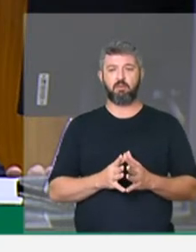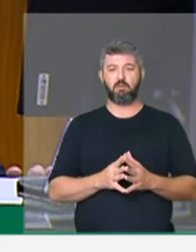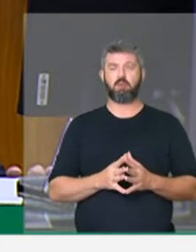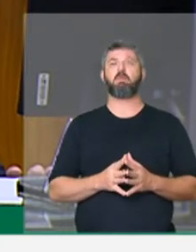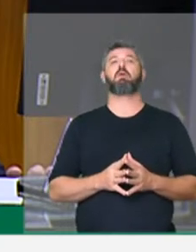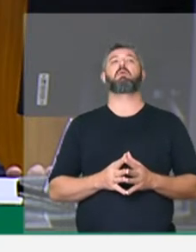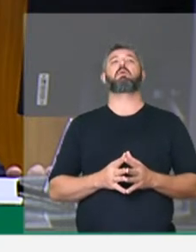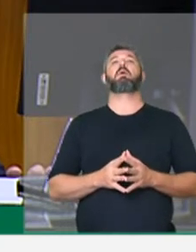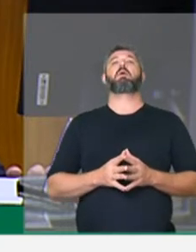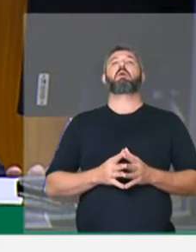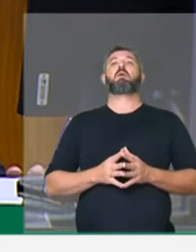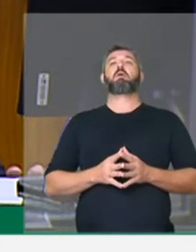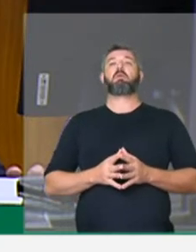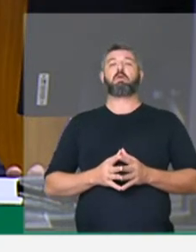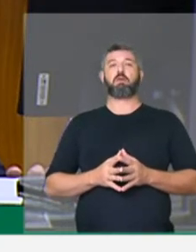[PRESIDENTE]: PROS?